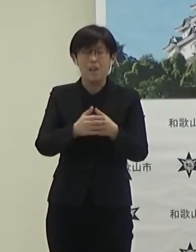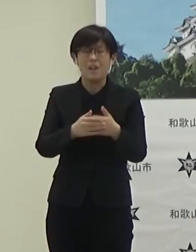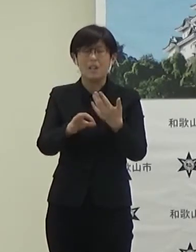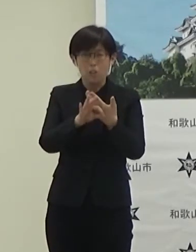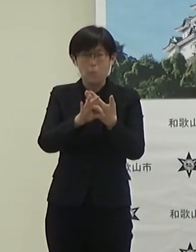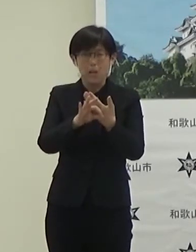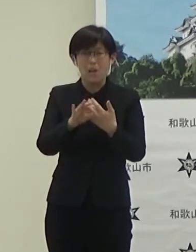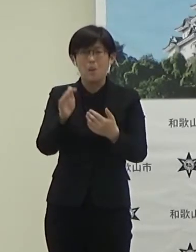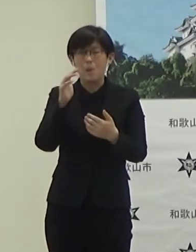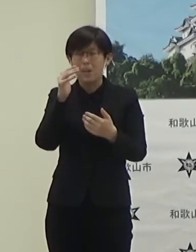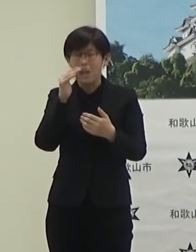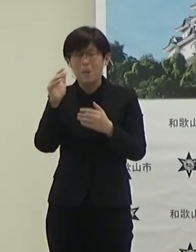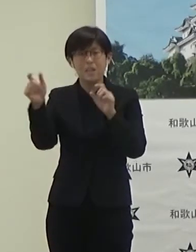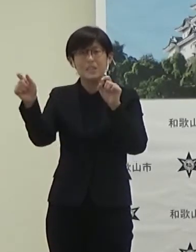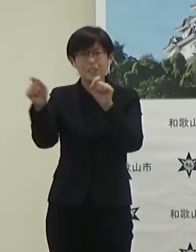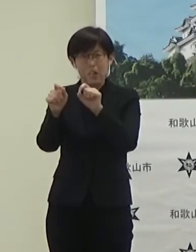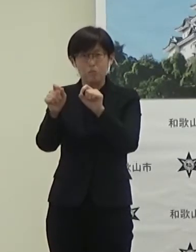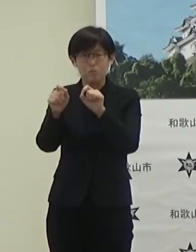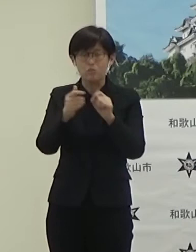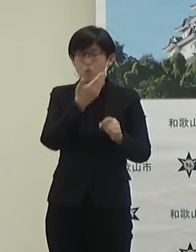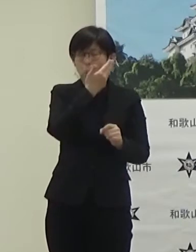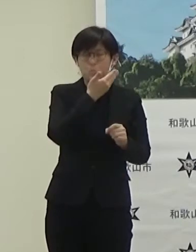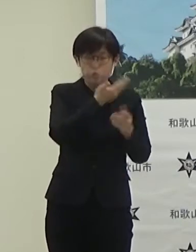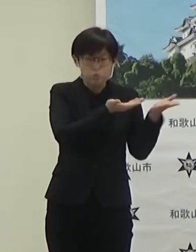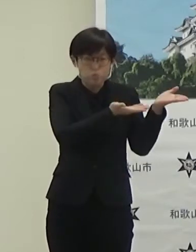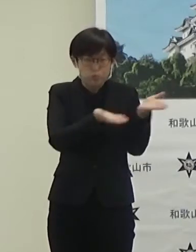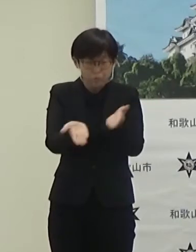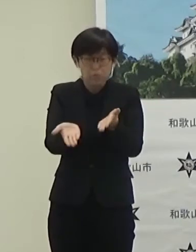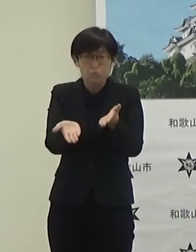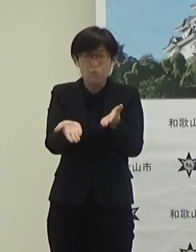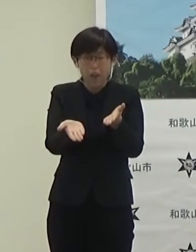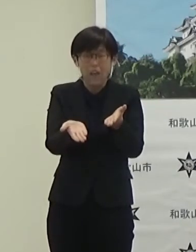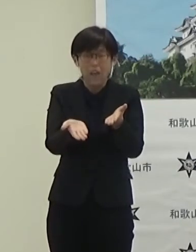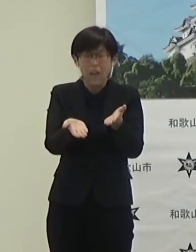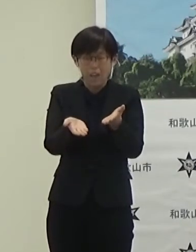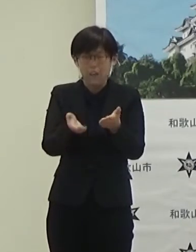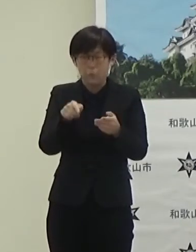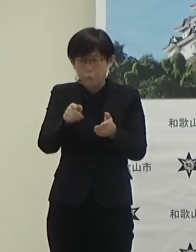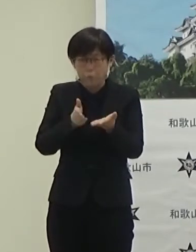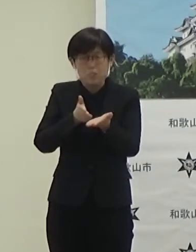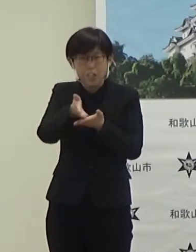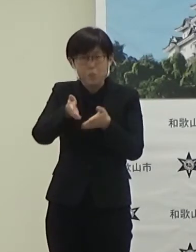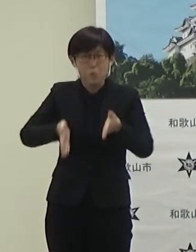物流関係なんかはこうした自動車 専用道路ですっと行けるということで